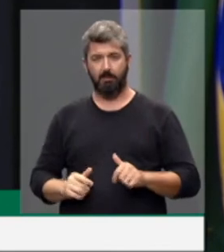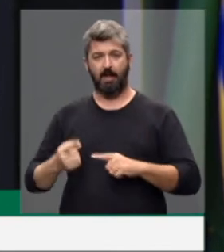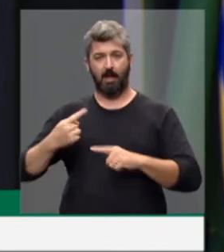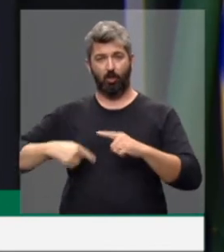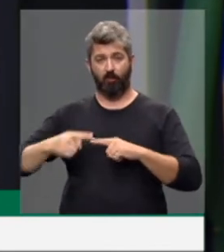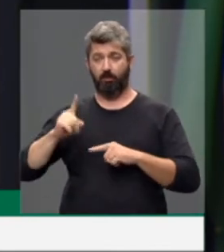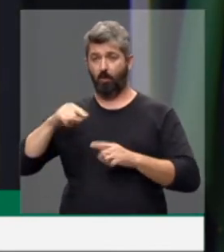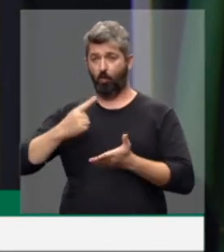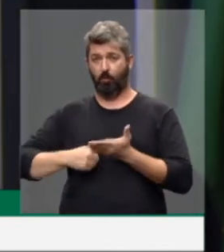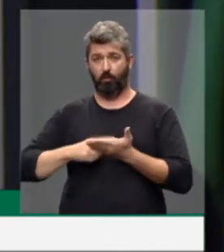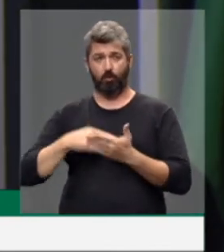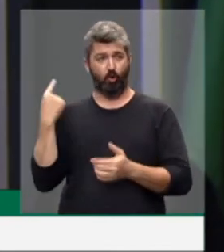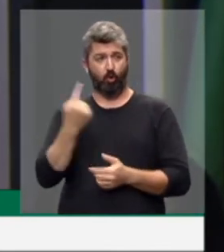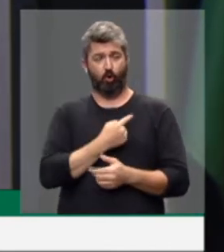DEPUTADO VITOR LIPE DO PSDB, ENTÃO DAS ENERGIAS RENOVÁ